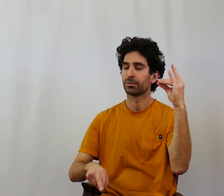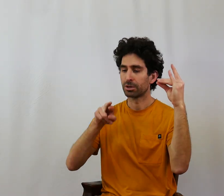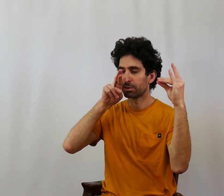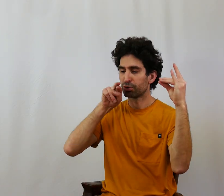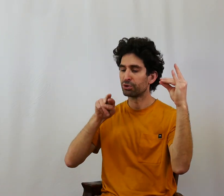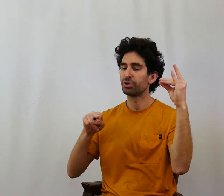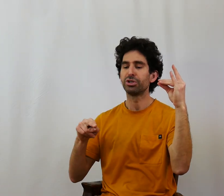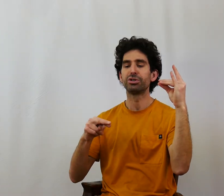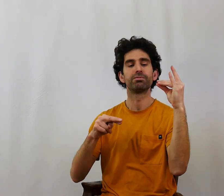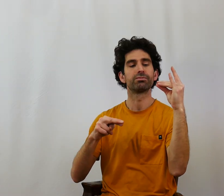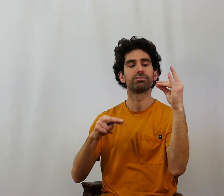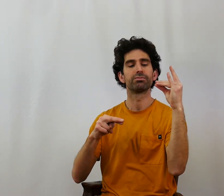*Souris*